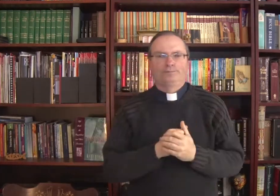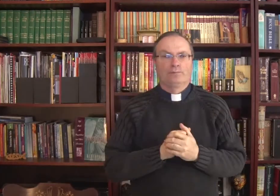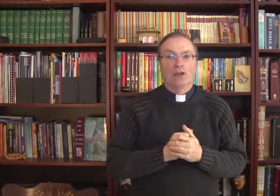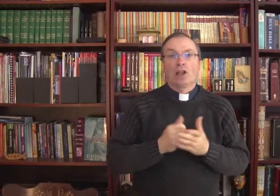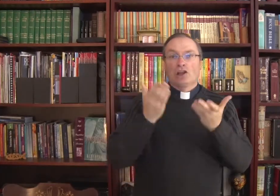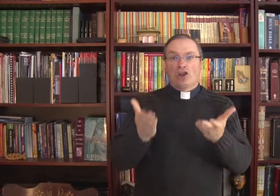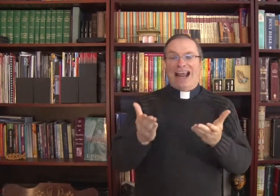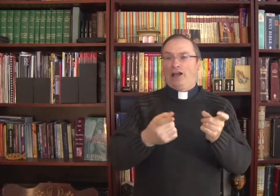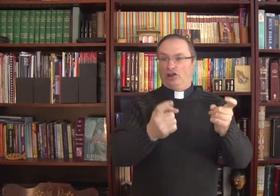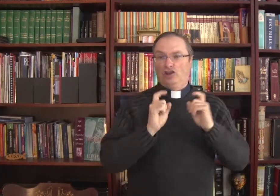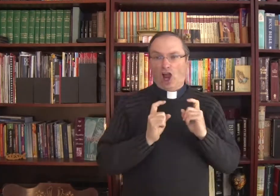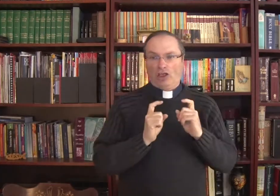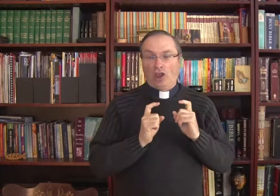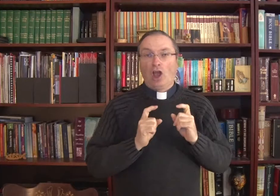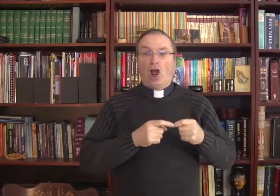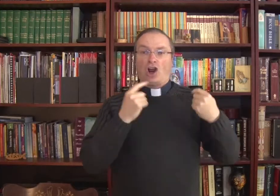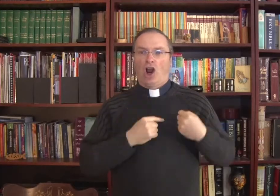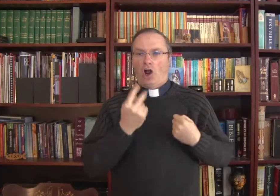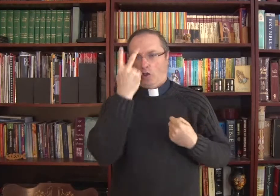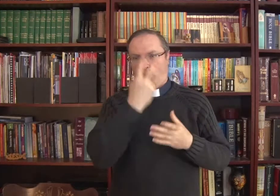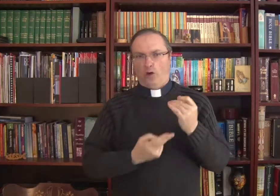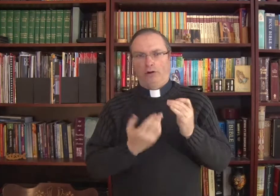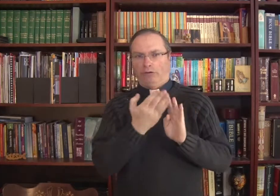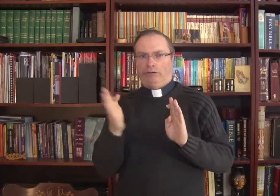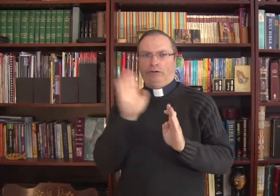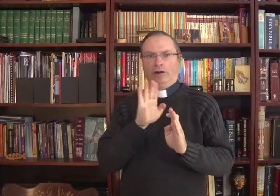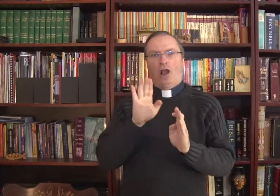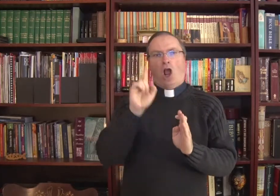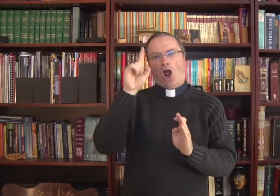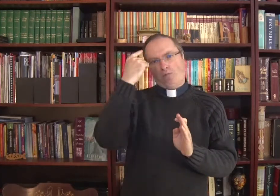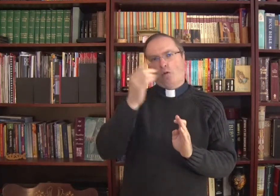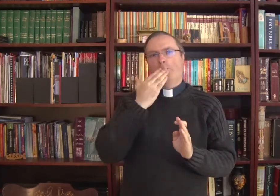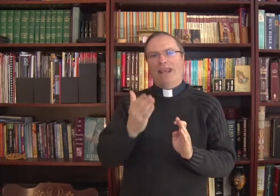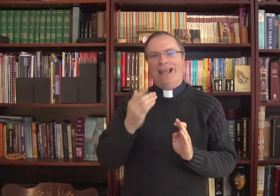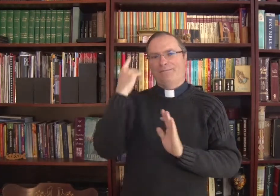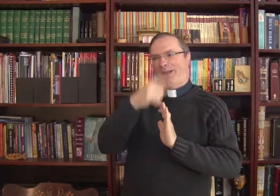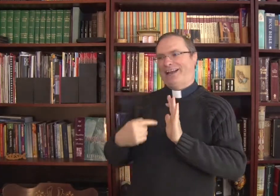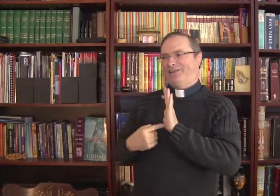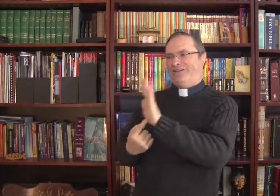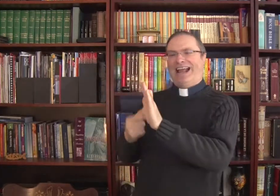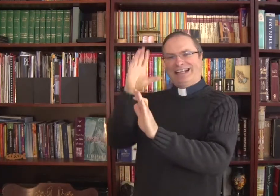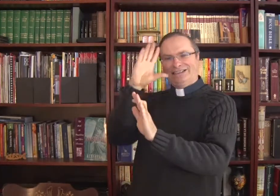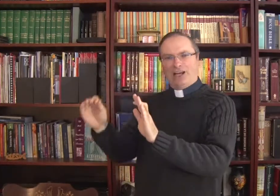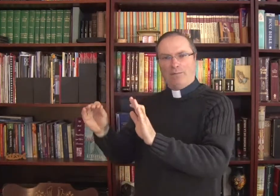Cela donne un cœur double; un pour bien paraître devant les hommes,